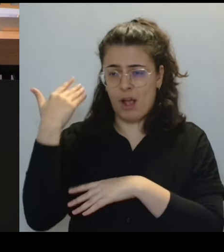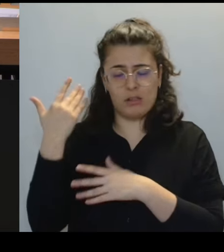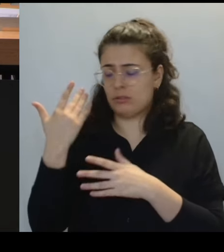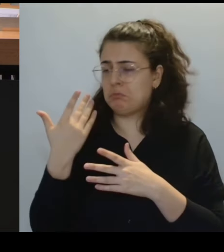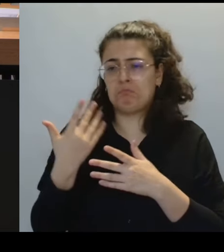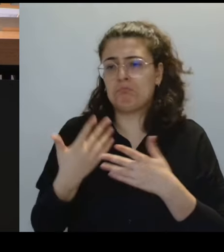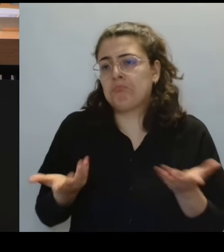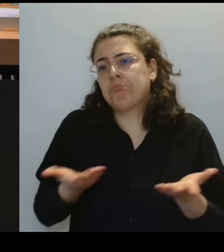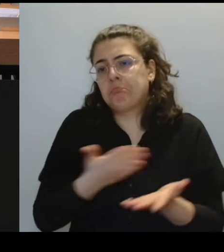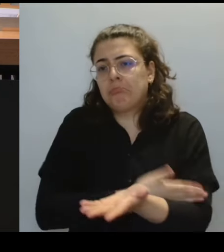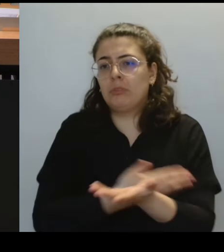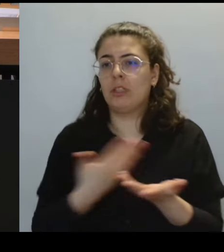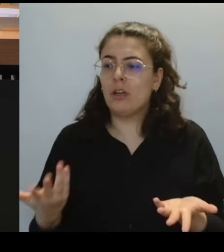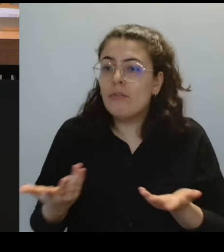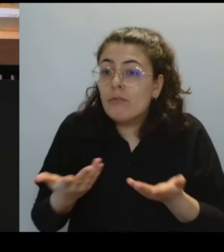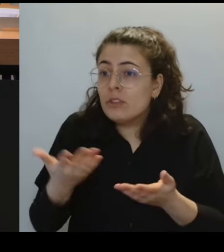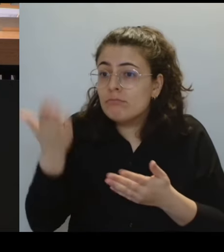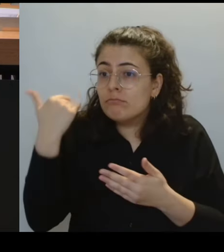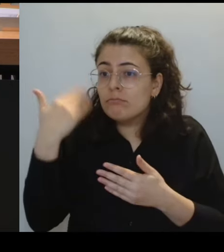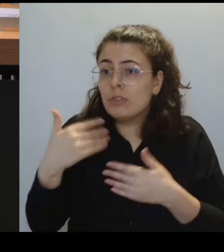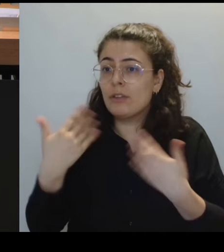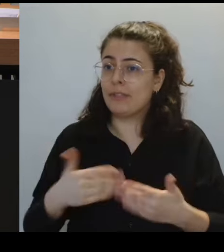Kindergesundheit voranzubringen. Schade.